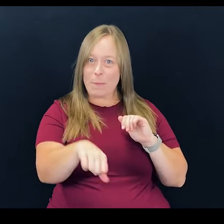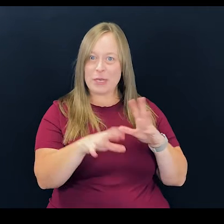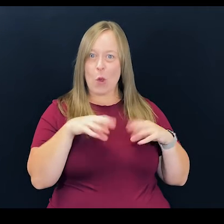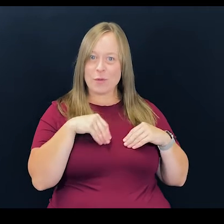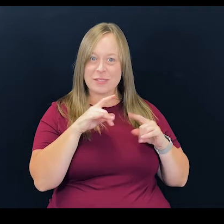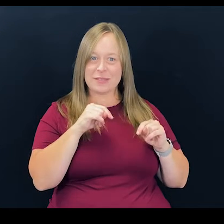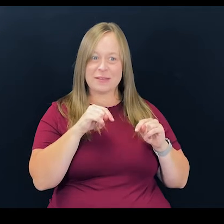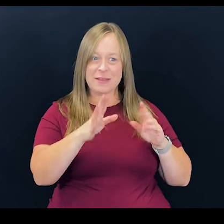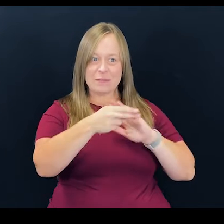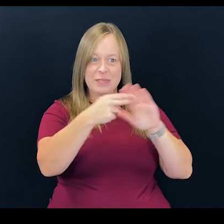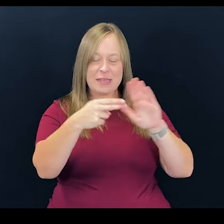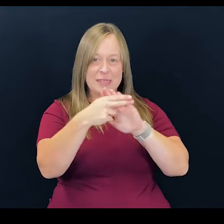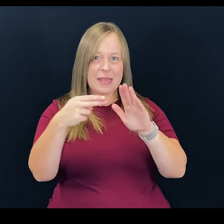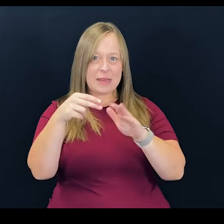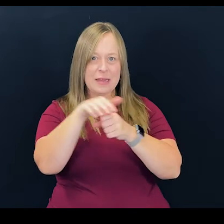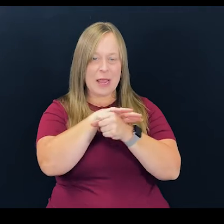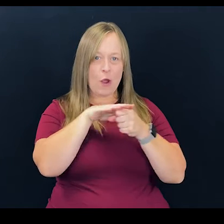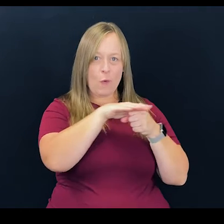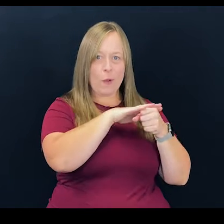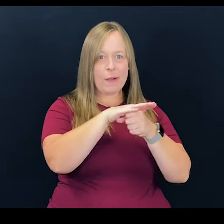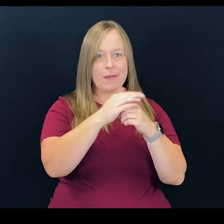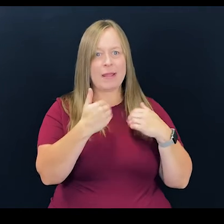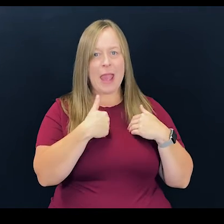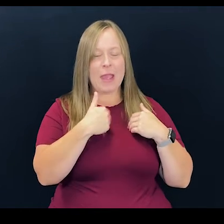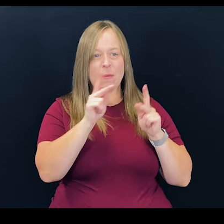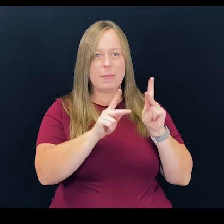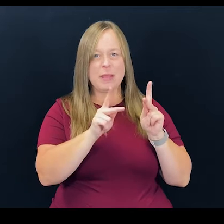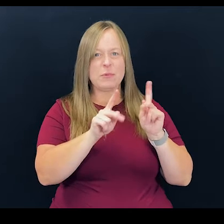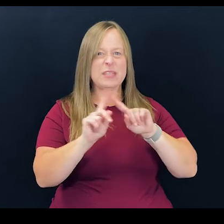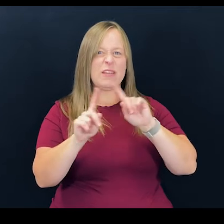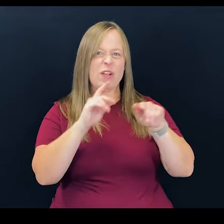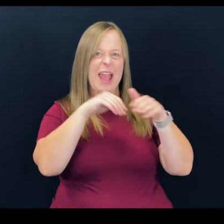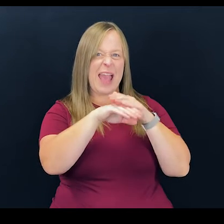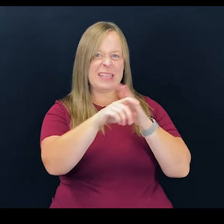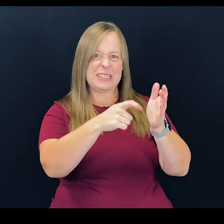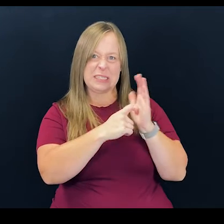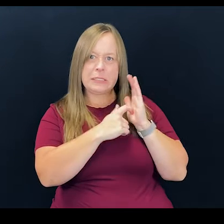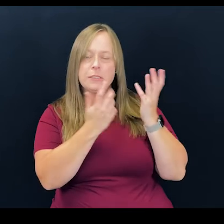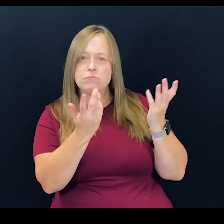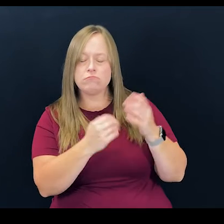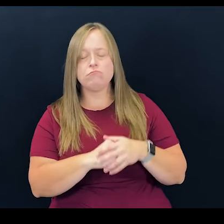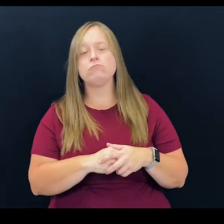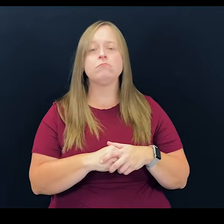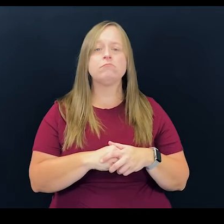y ellos tienen áreas designadas ya que son para personas que necesiten es distinto acceso.